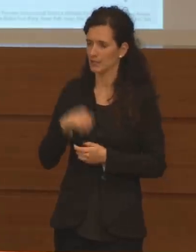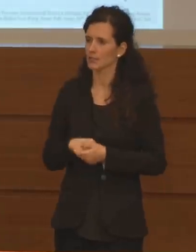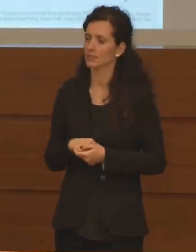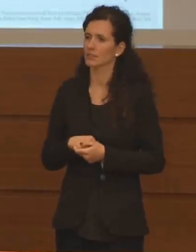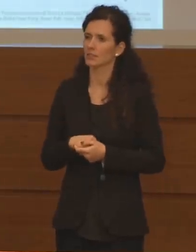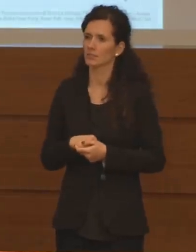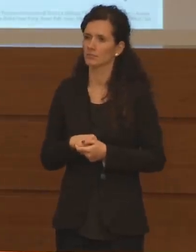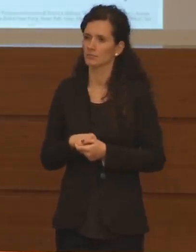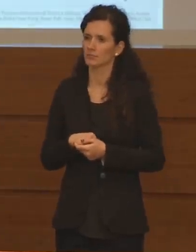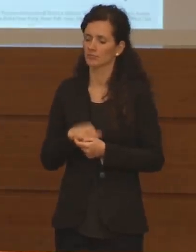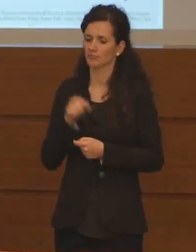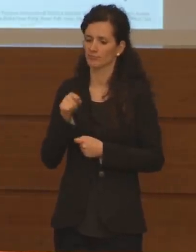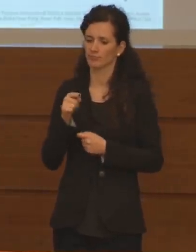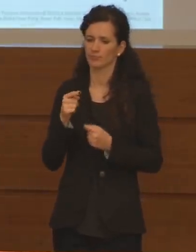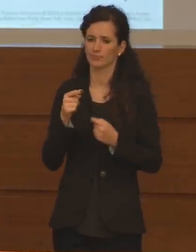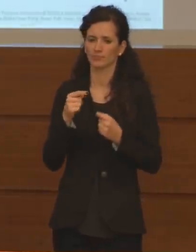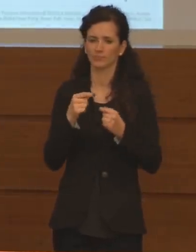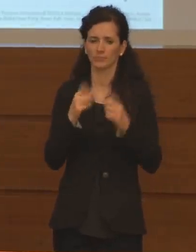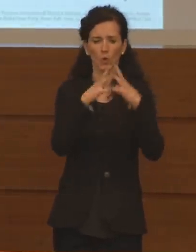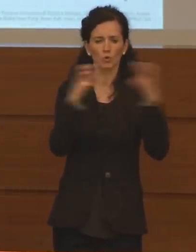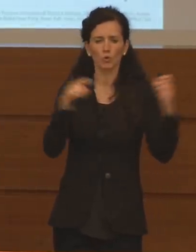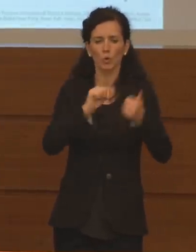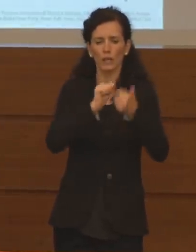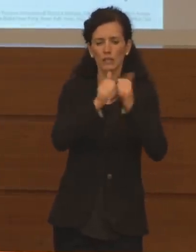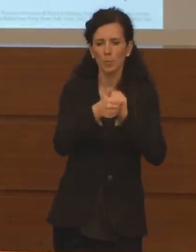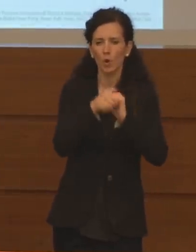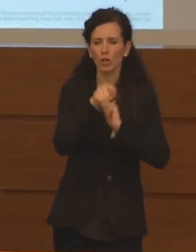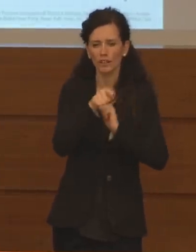degli impianti sportivi nelle tre regioni cluster e quindi parliamo